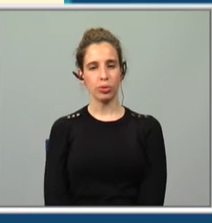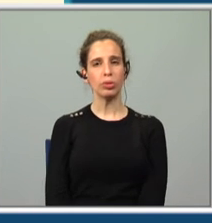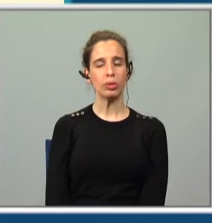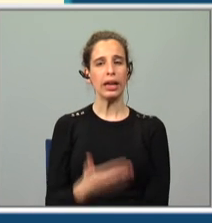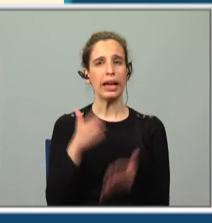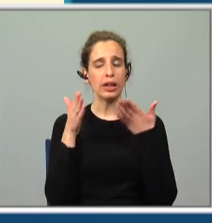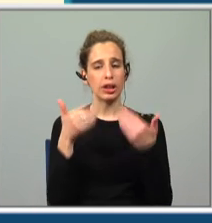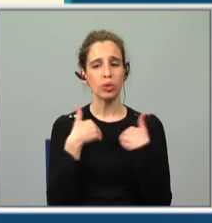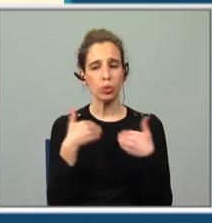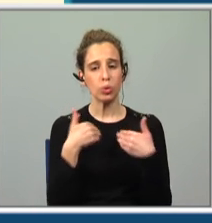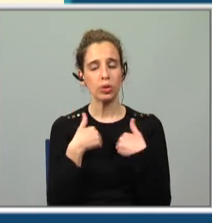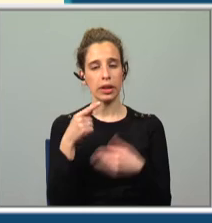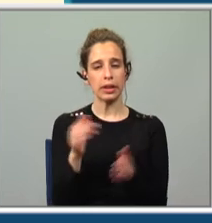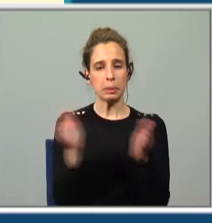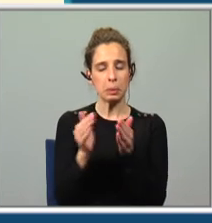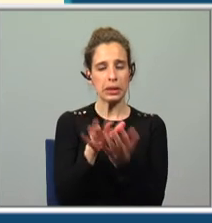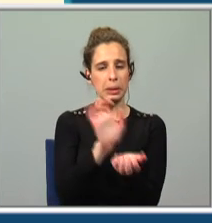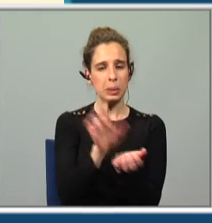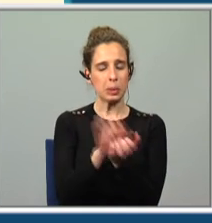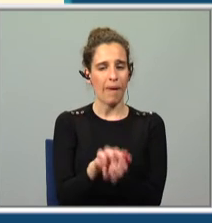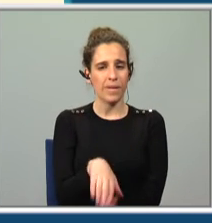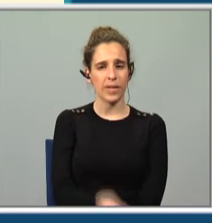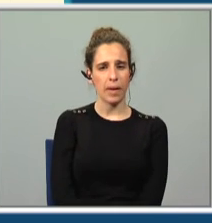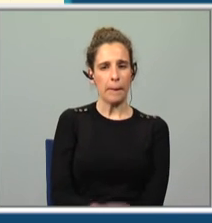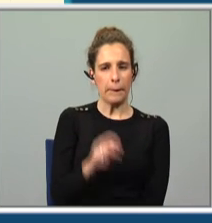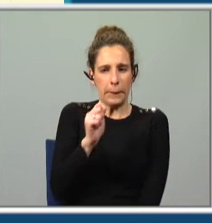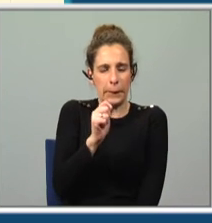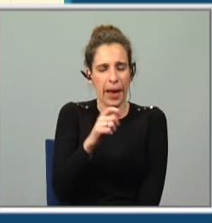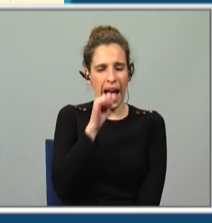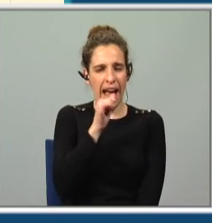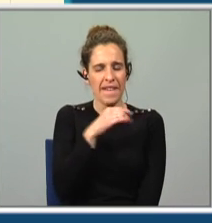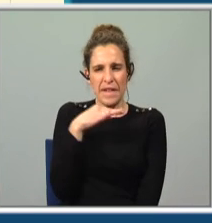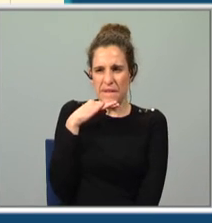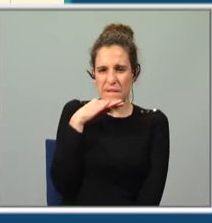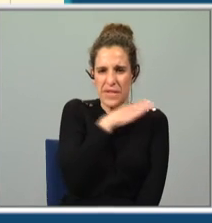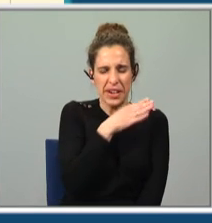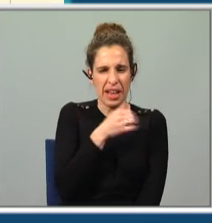este pequeno crocodilo odiava mesmo água era fria molhada e só fazia passar 這條小鱷魚真的很討厭水天氣又冷又濕，剛剛過去